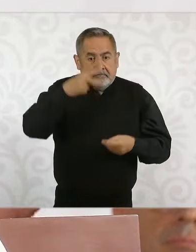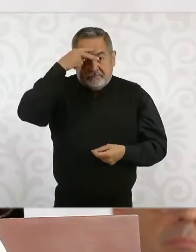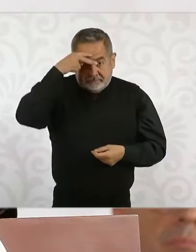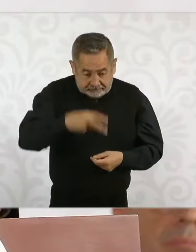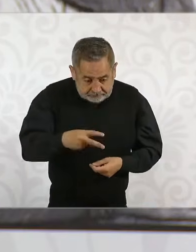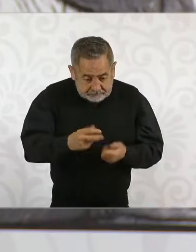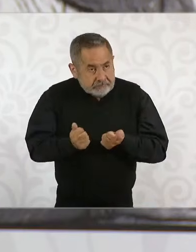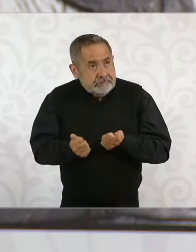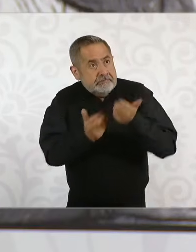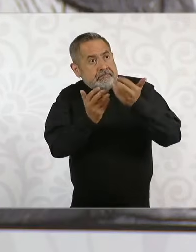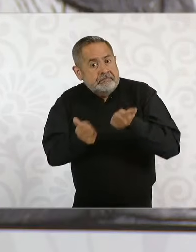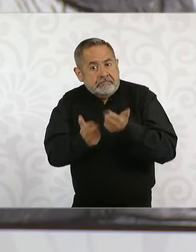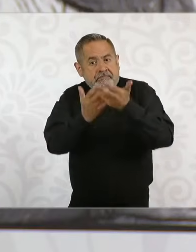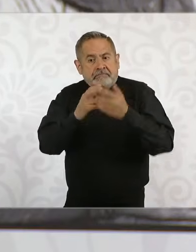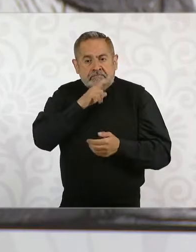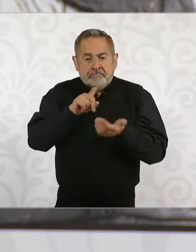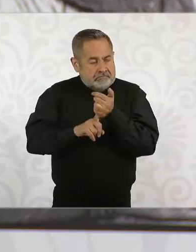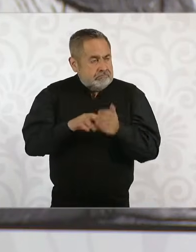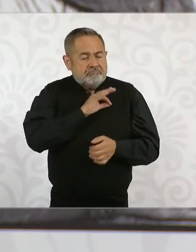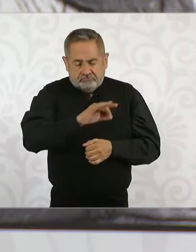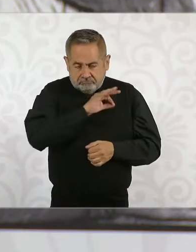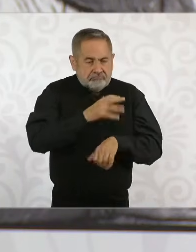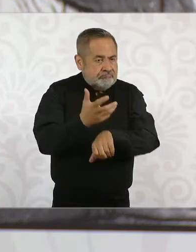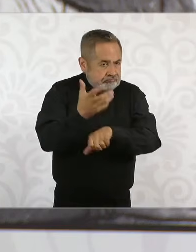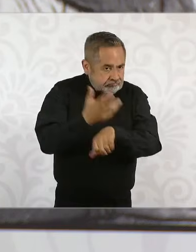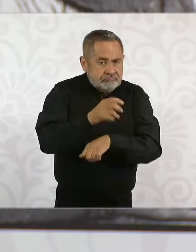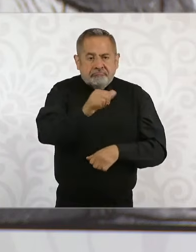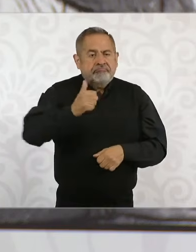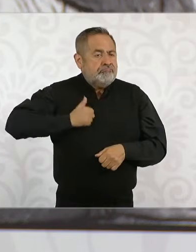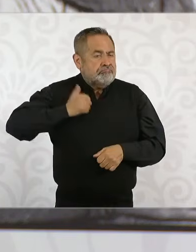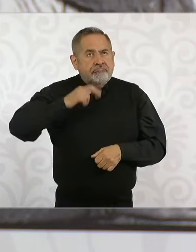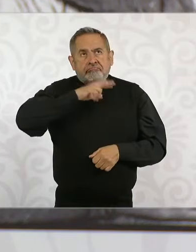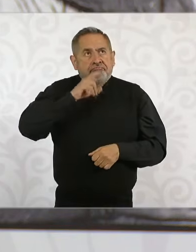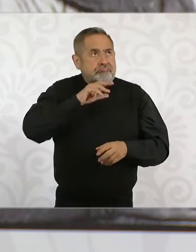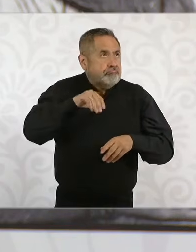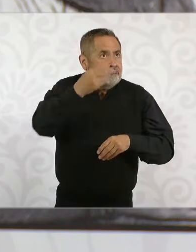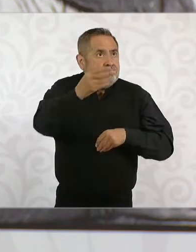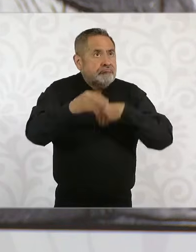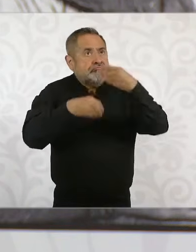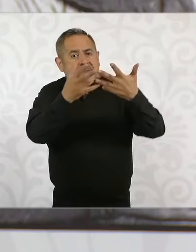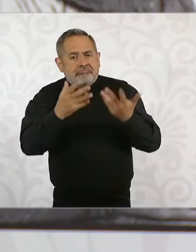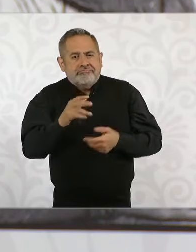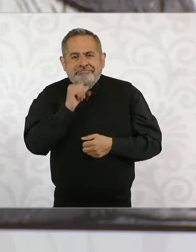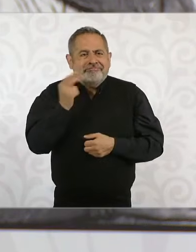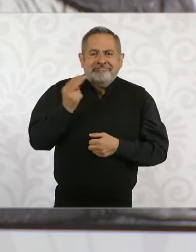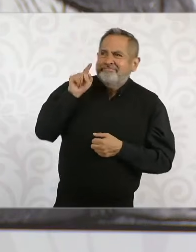se reconozca inmediatamente en Estados Unidos y en Canadá para que no tengamos la dependencia